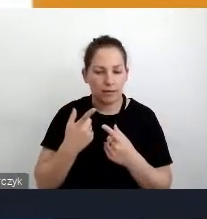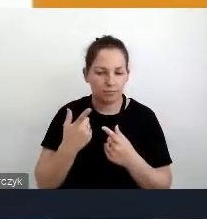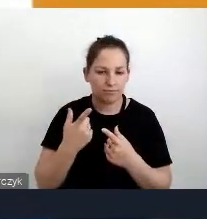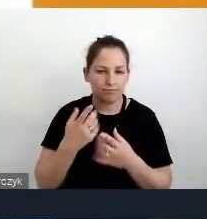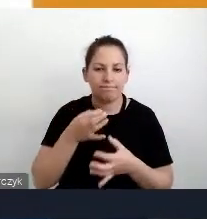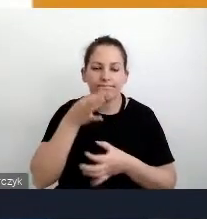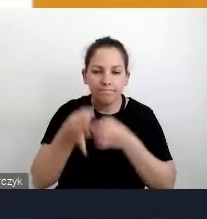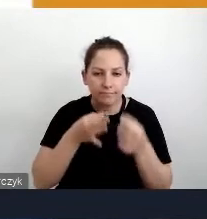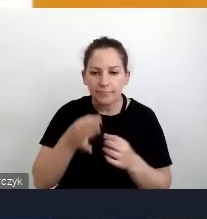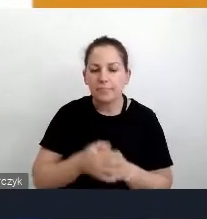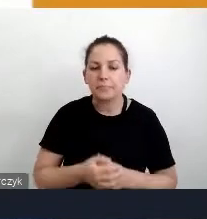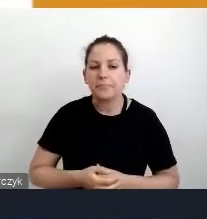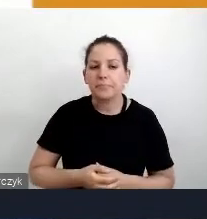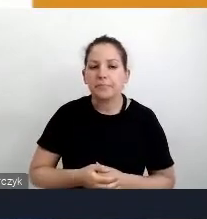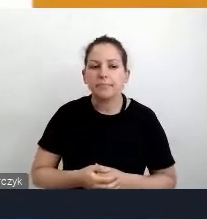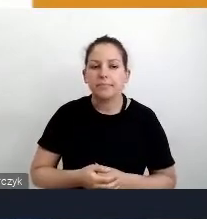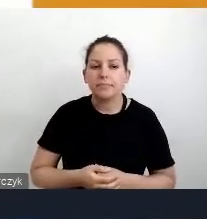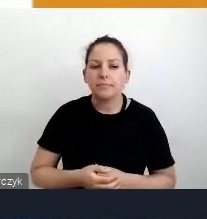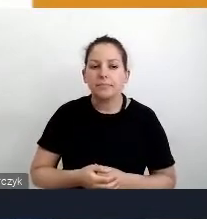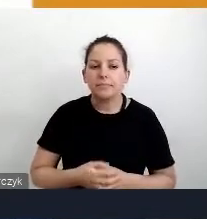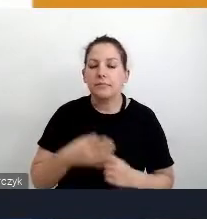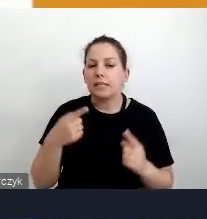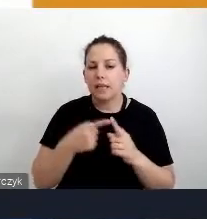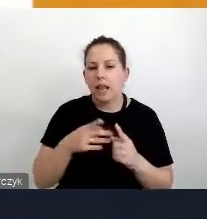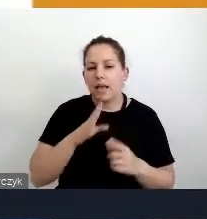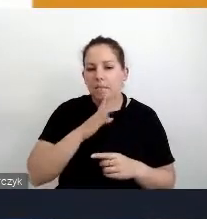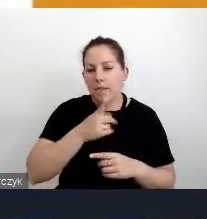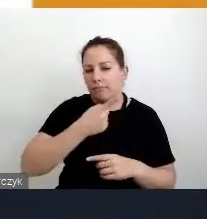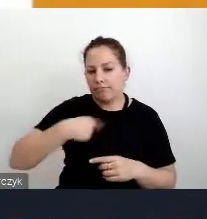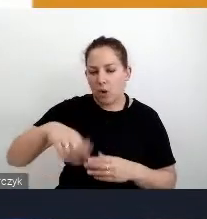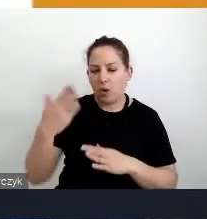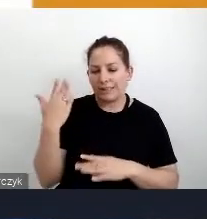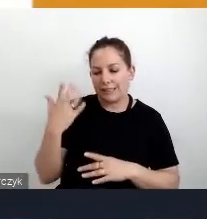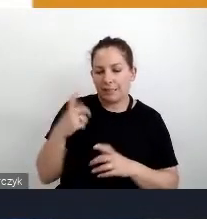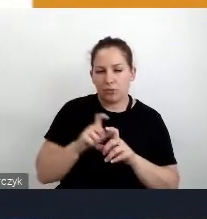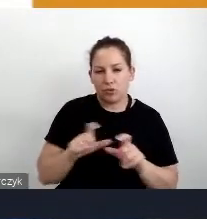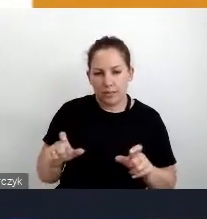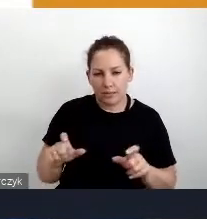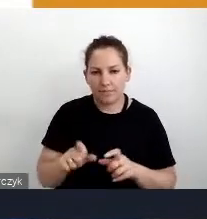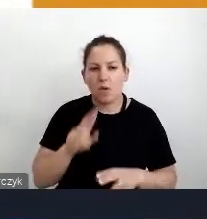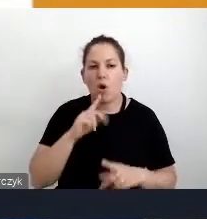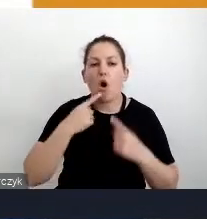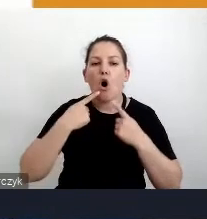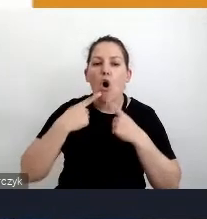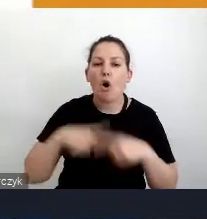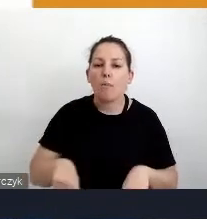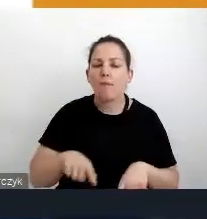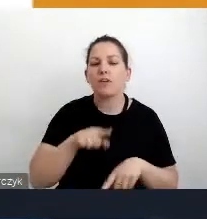jest Cel, który nam chyba wszystkim przyświeca w ostatnim czasie, a mianowicie odpowiedzialność, konsumpcja i produkcja.